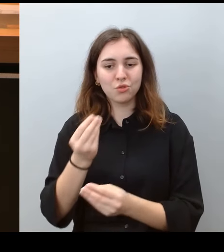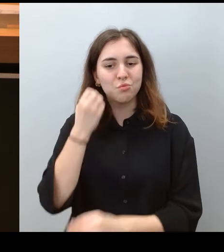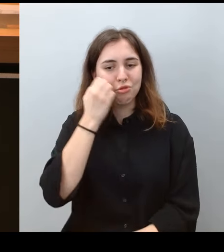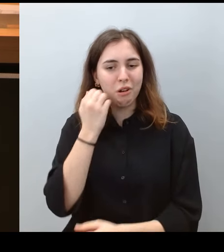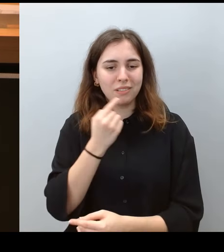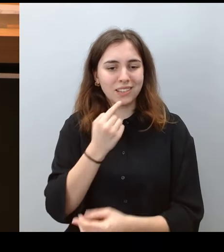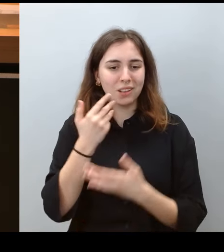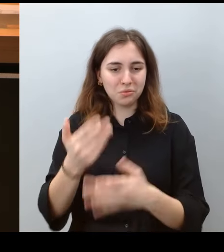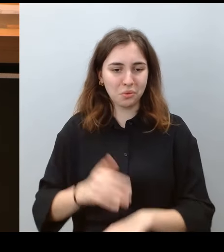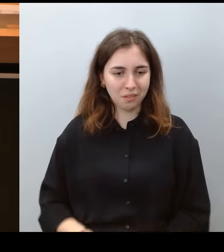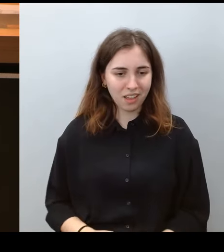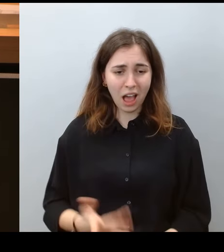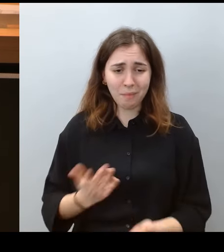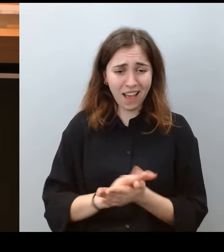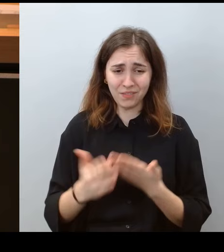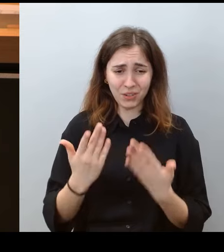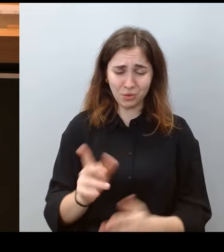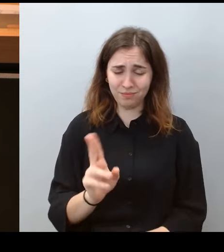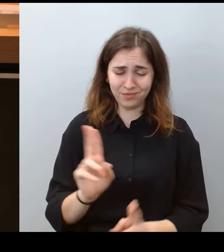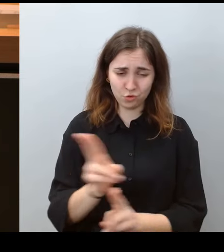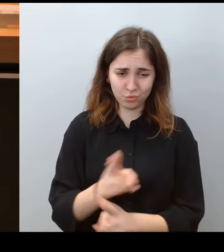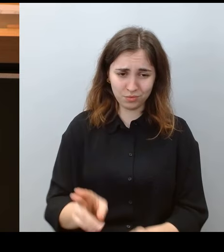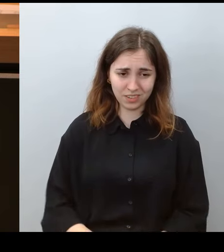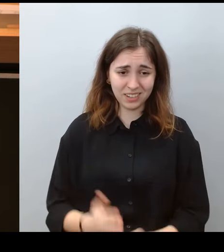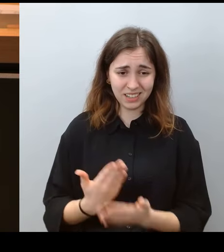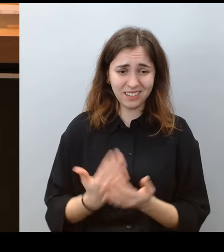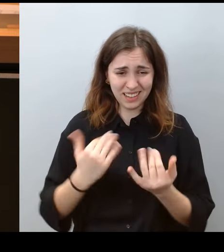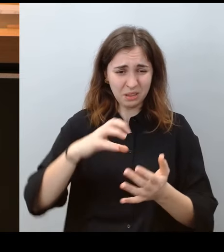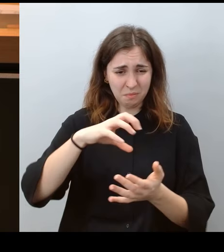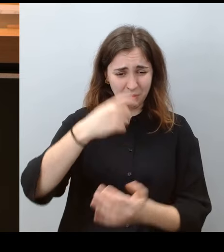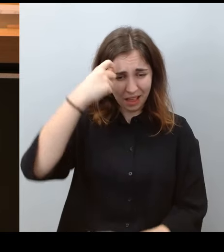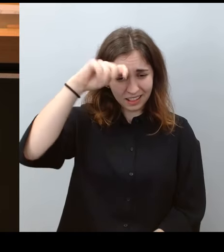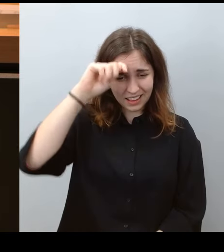4 Millionen Menschen ist doch kein Experimentierlabor für ahnungslose